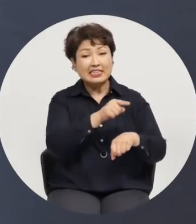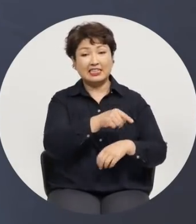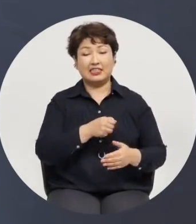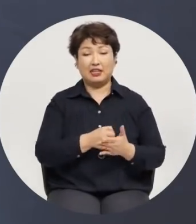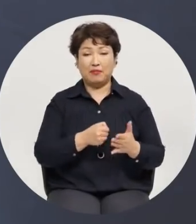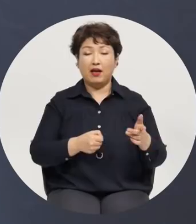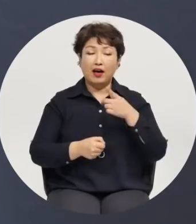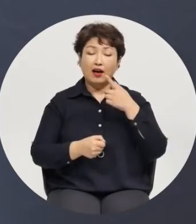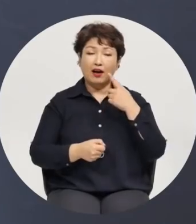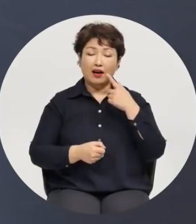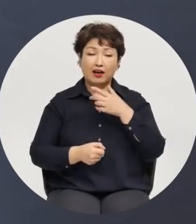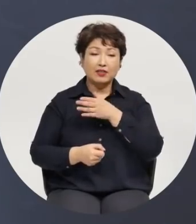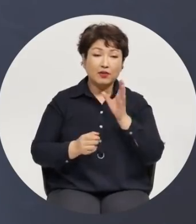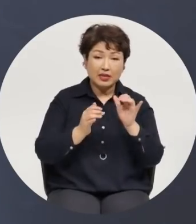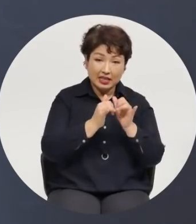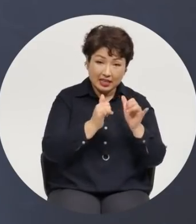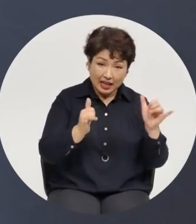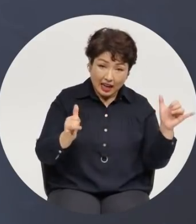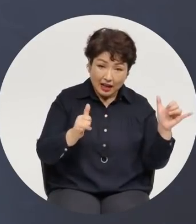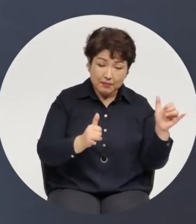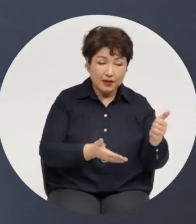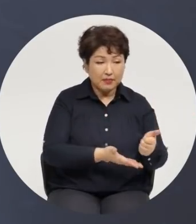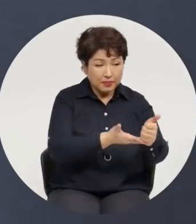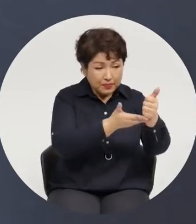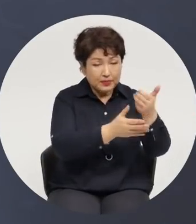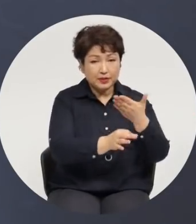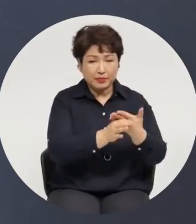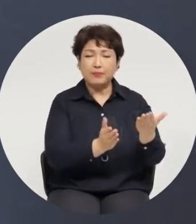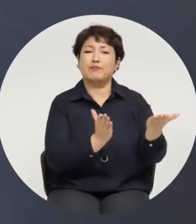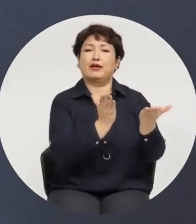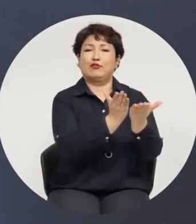그래서 노인을 모시는 사람은 '맞추기'를 해야 합니다